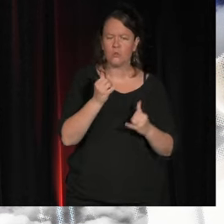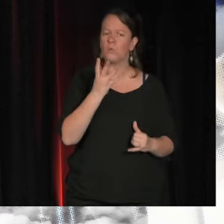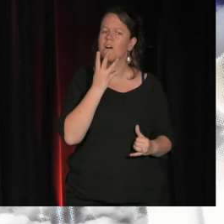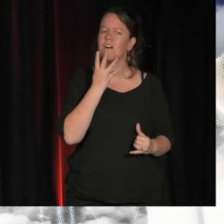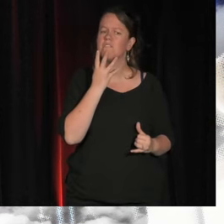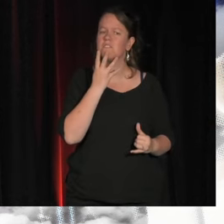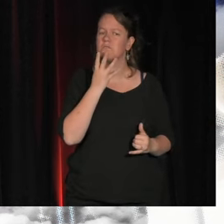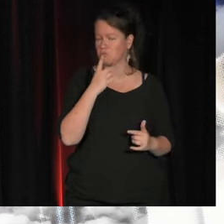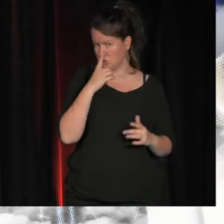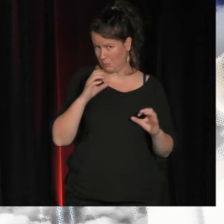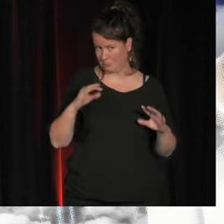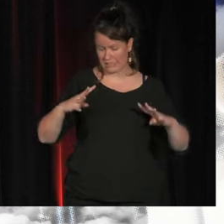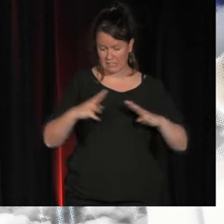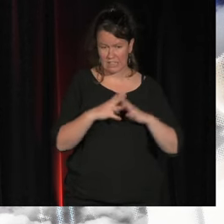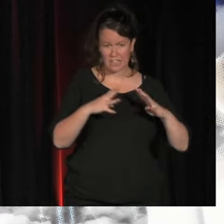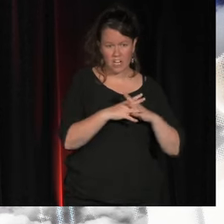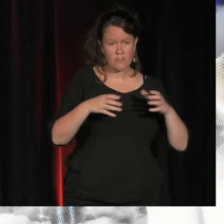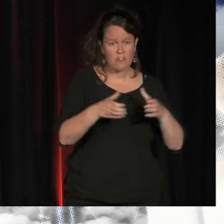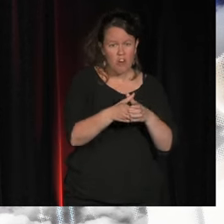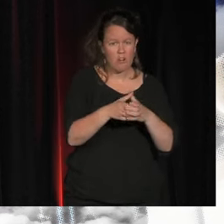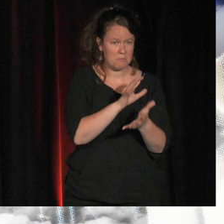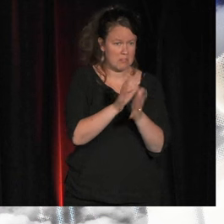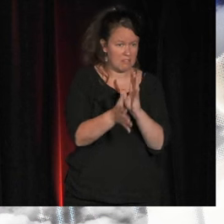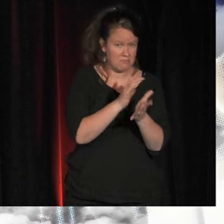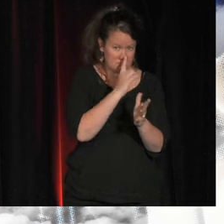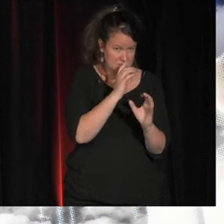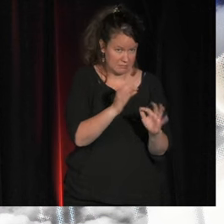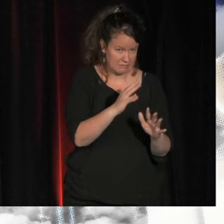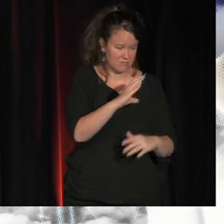à Clash of Clans ou une connerie comme ça. Et j'imagine qu'ils veulent gagner du blé avec ça.